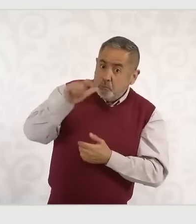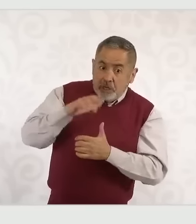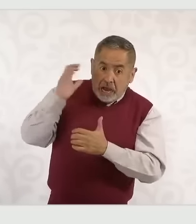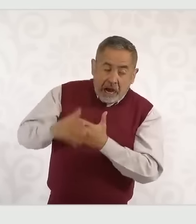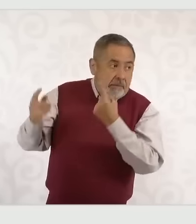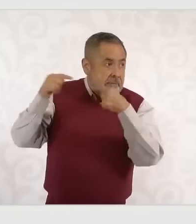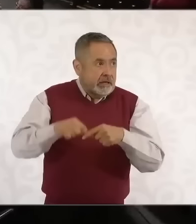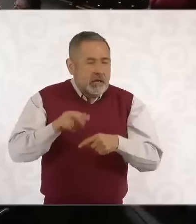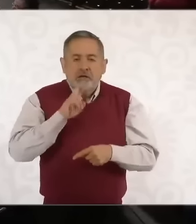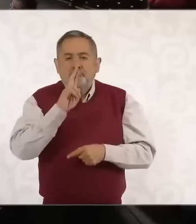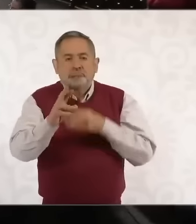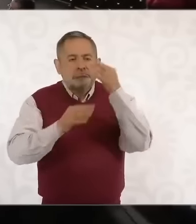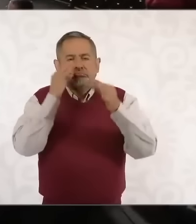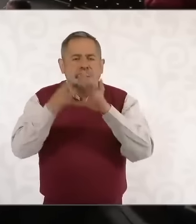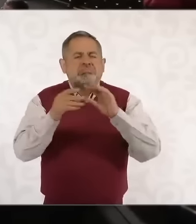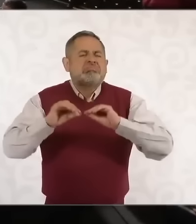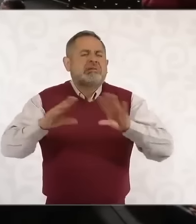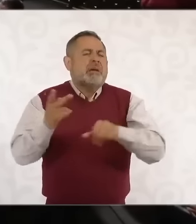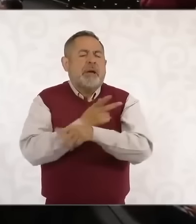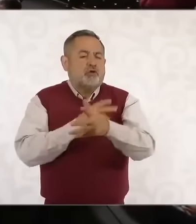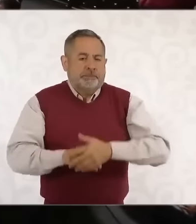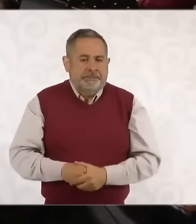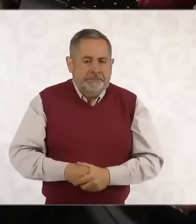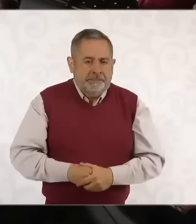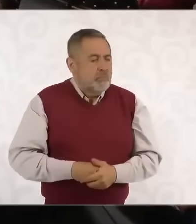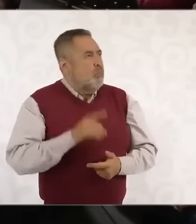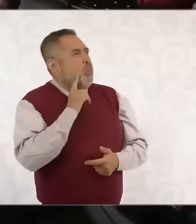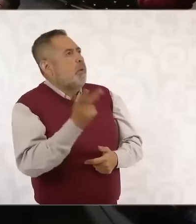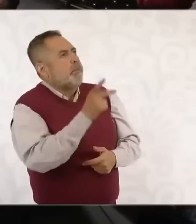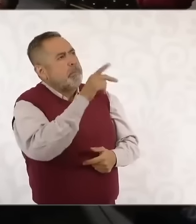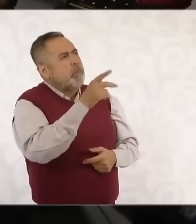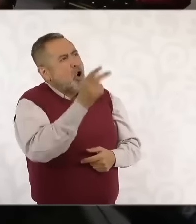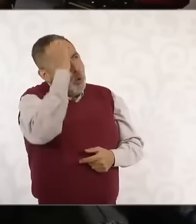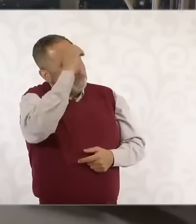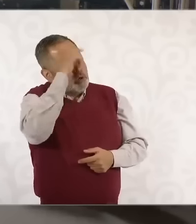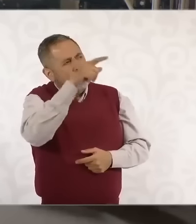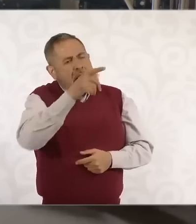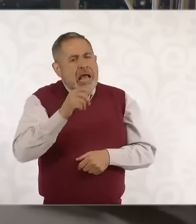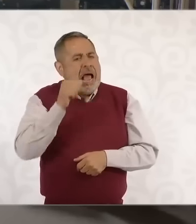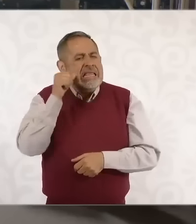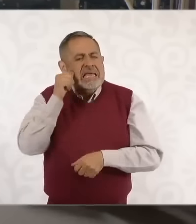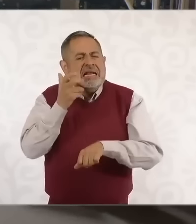resultados. Presidenta, ¿cuál es su opinión de que de que el día de ayer Estados Unidos eh anunció